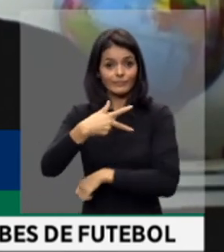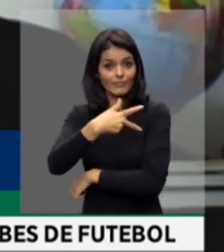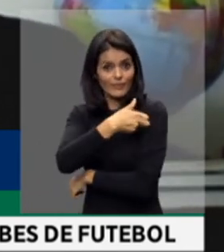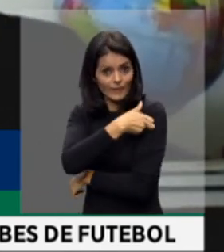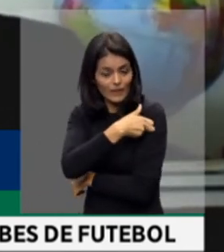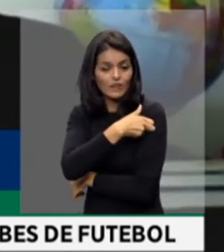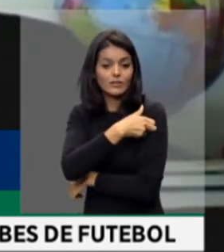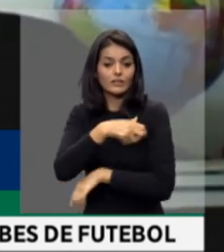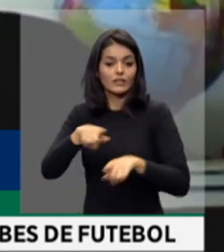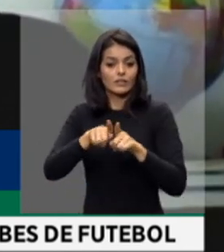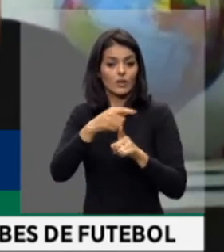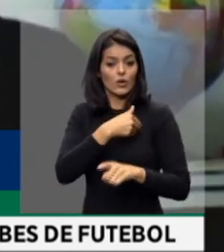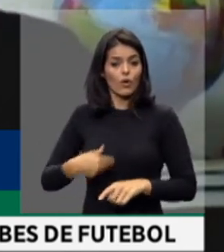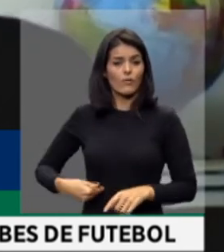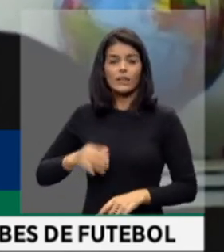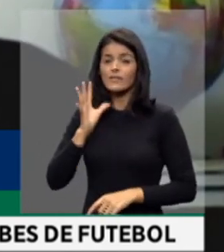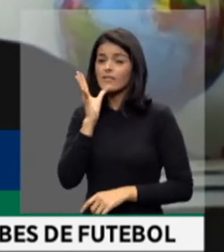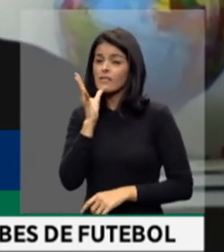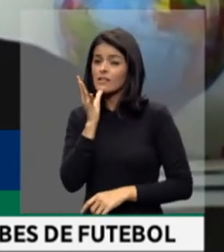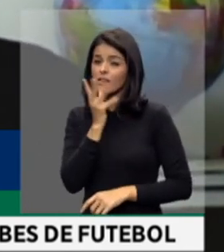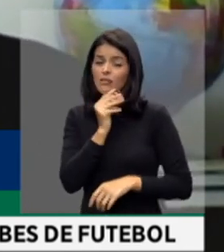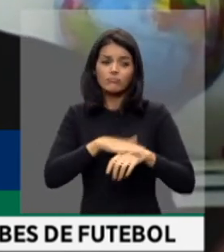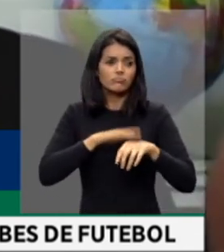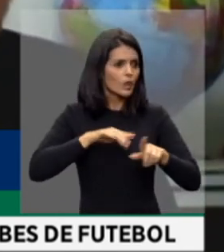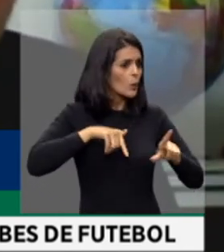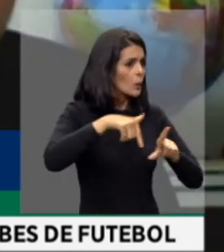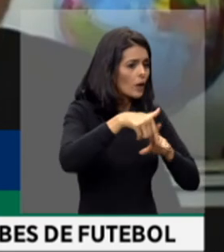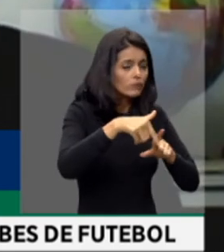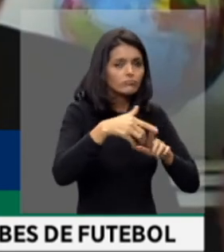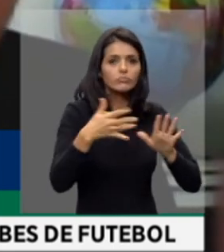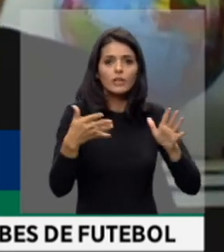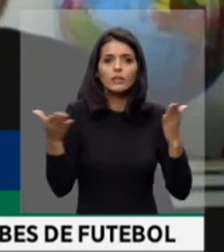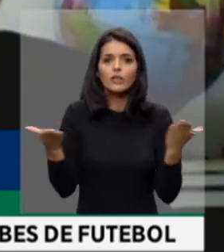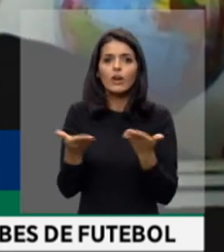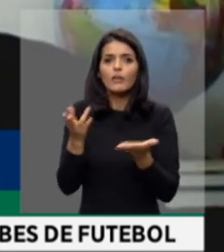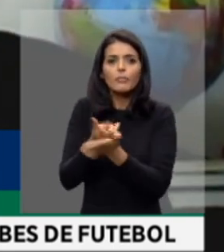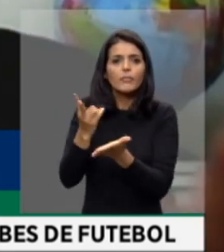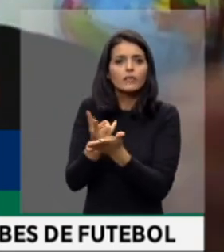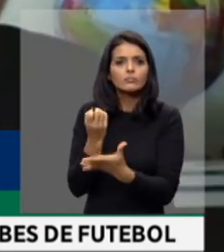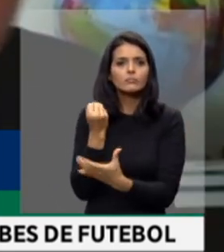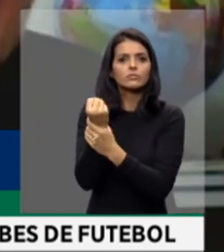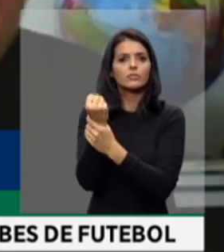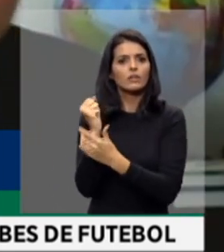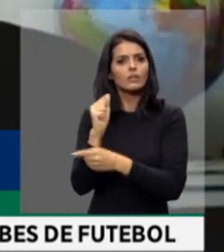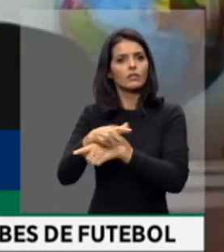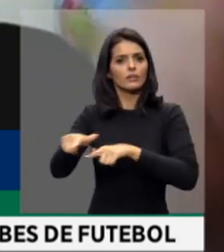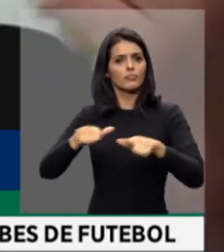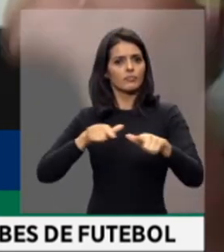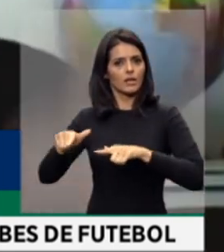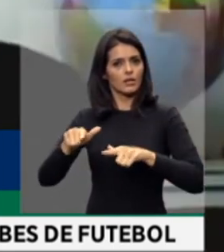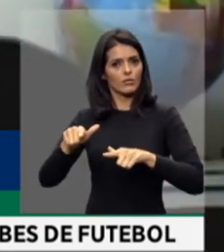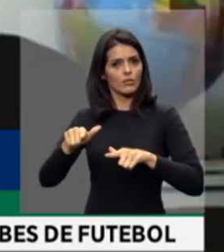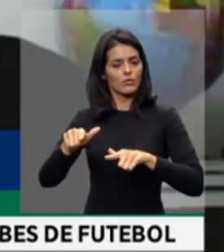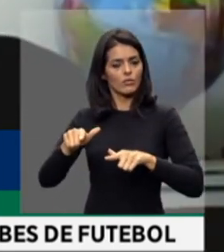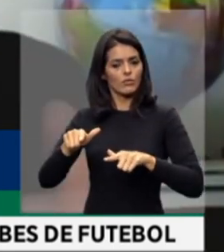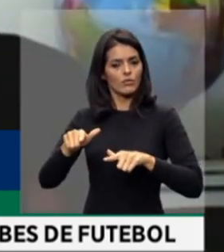O EMPREGO. TALVEZ ESSE SEJA O TEMA MAIS IMPORTANTE. NÓS HOJE JÁ LUTAMOS PARA QUE A GENTE POSSA TER SALÁRIO-MÍNIMO REAJUSTADO ACIMA DA INFLAÇÃO, NOSSO ESFORÇO É PARA MANTER O PROGRAMA DE RENDA EMERGENCIAL